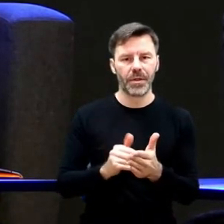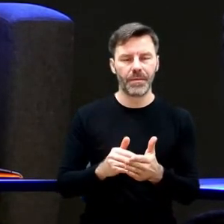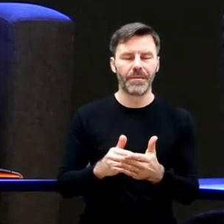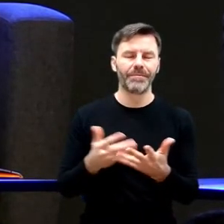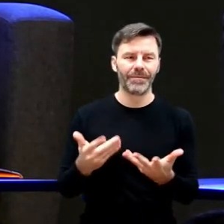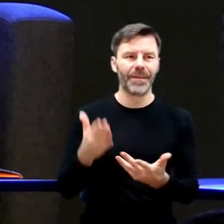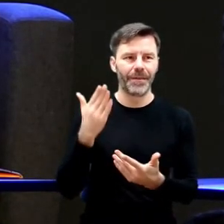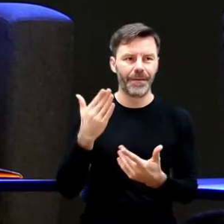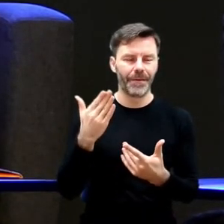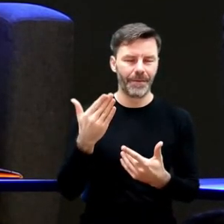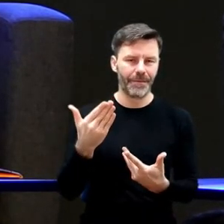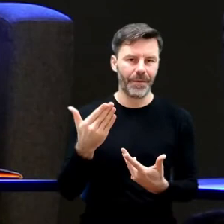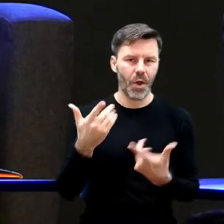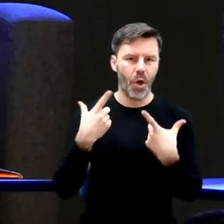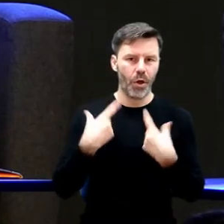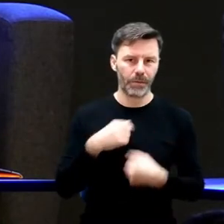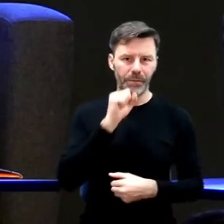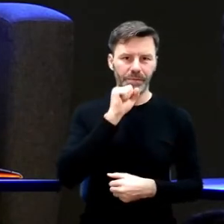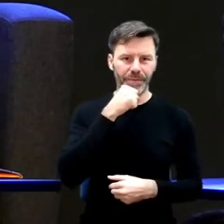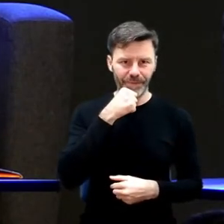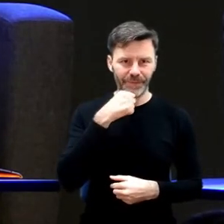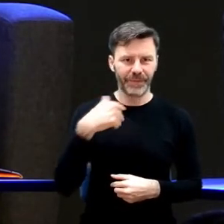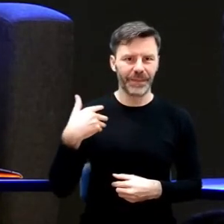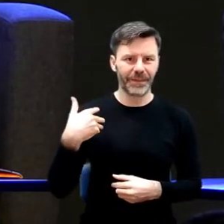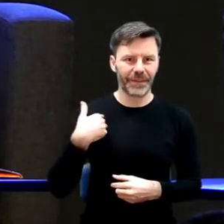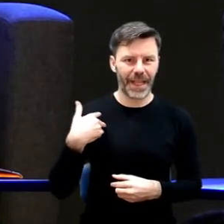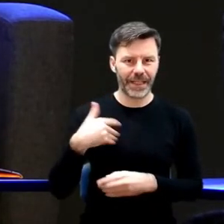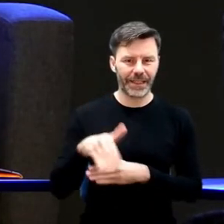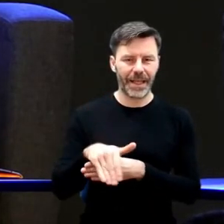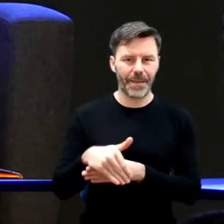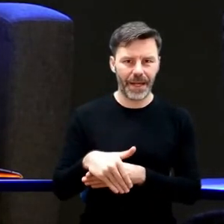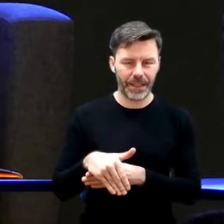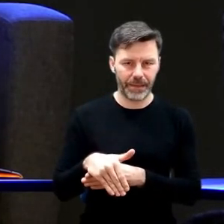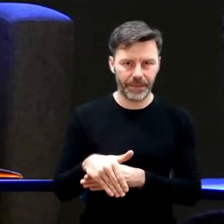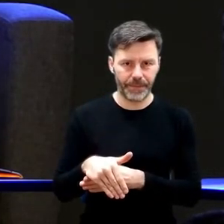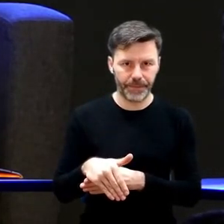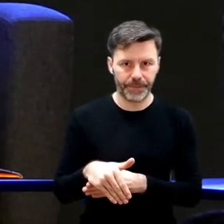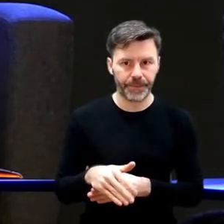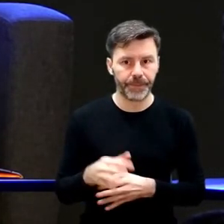W naszym społeczeństwie ciągle jeszcze mamy, jakby to powiedzieć,